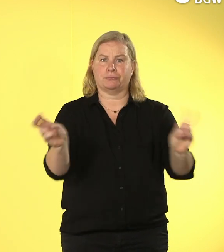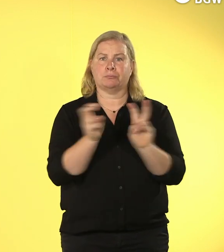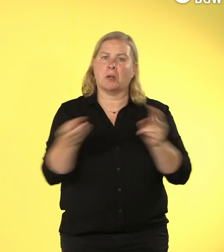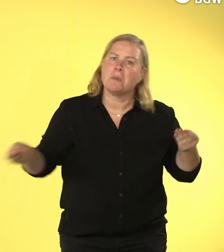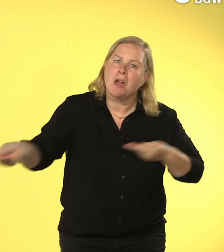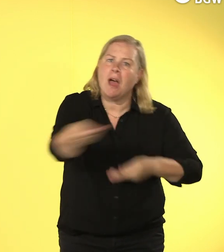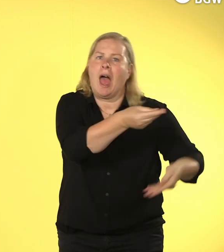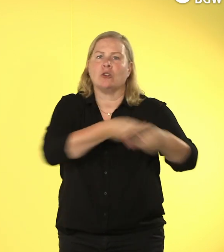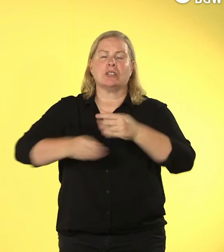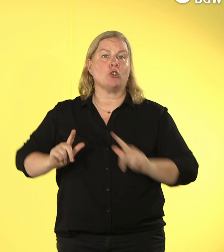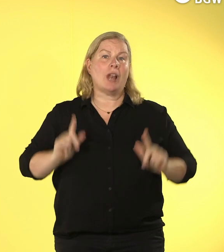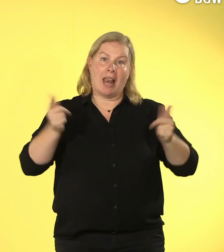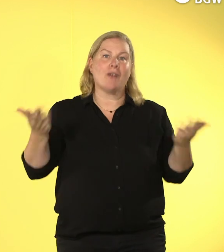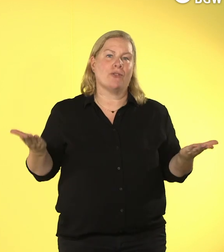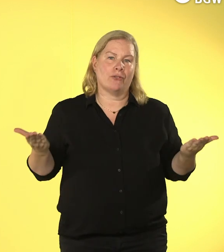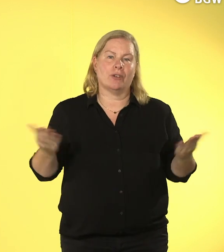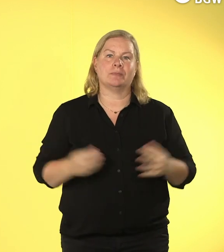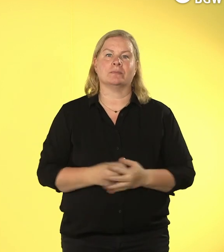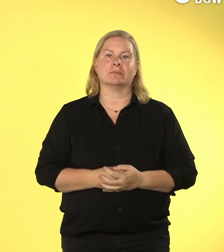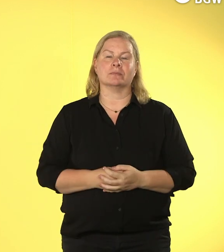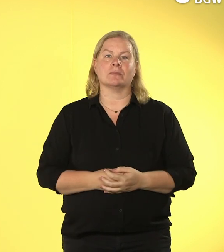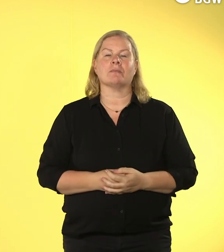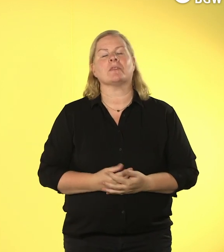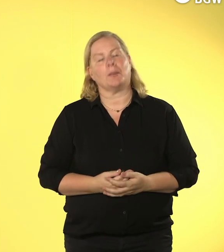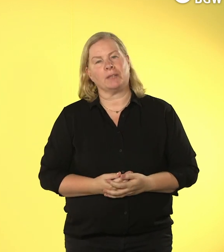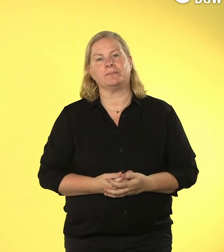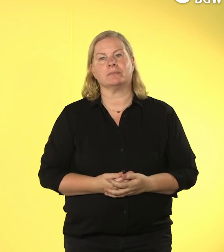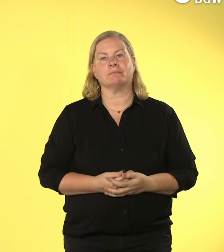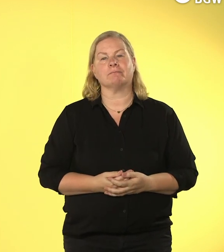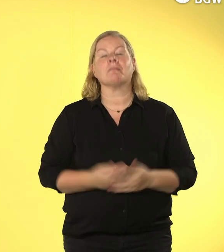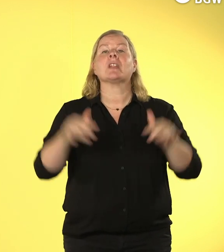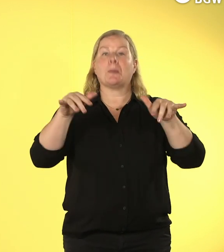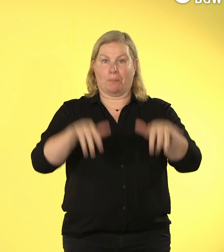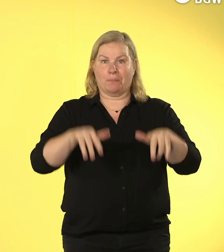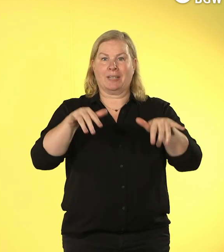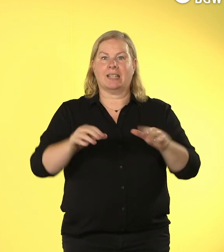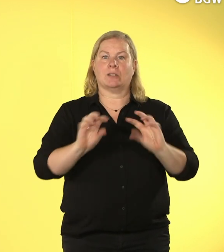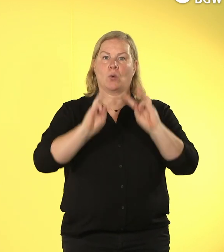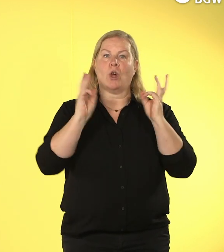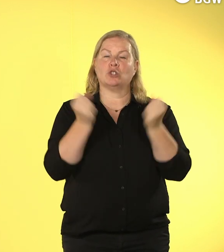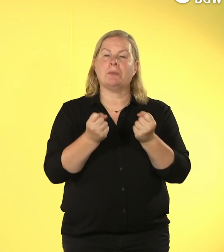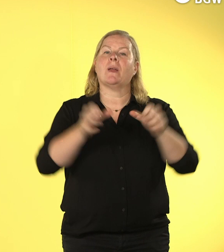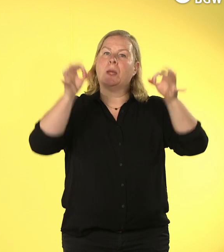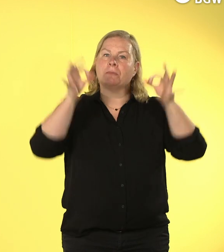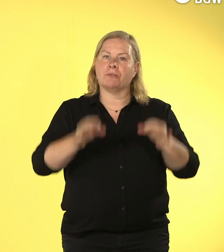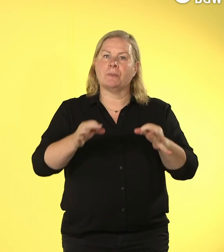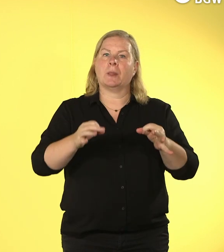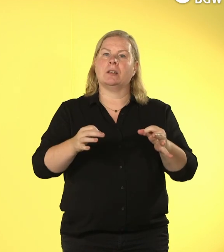In Präsenz-Workshops findet zwischenmenschliche Kommunikation statt.